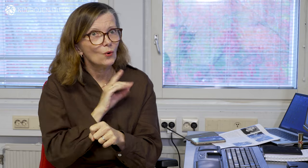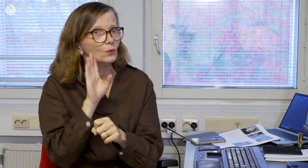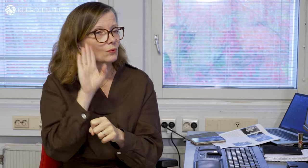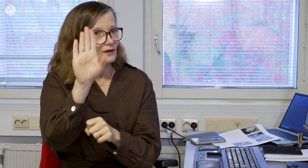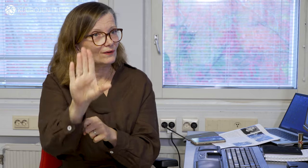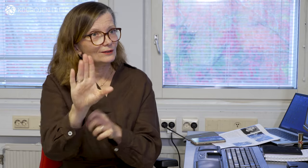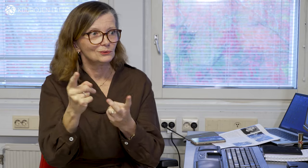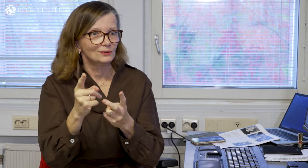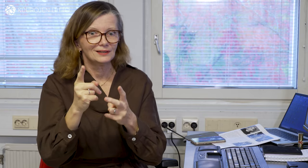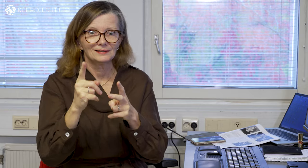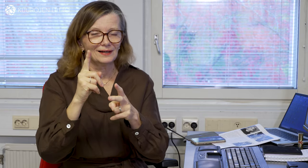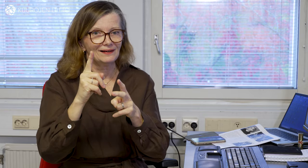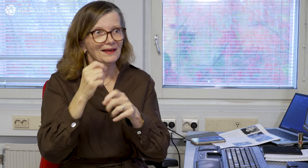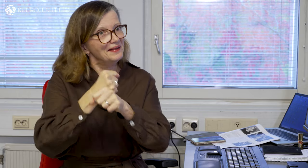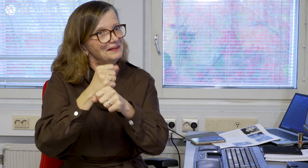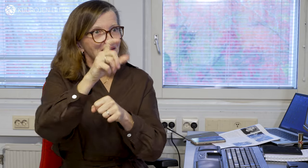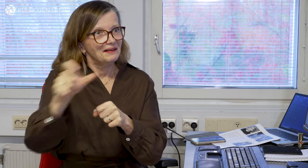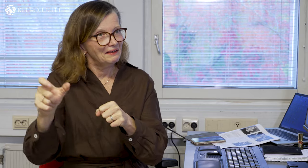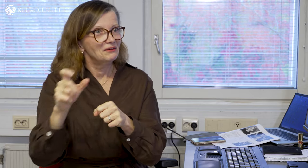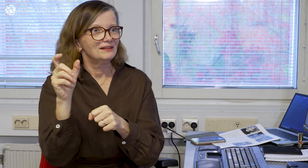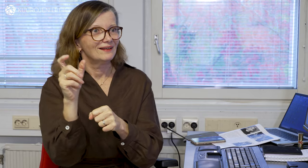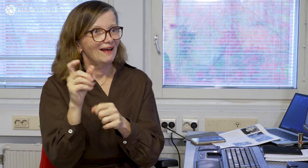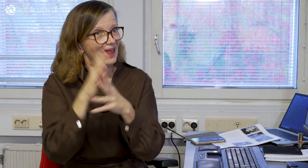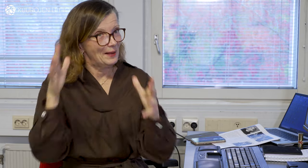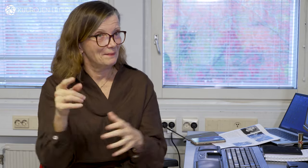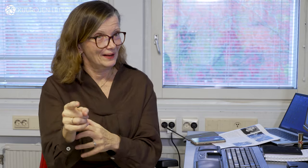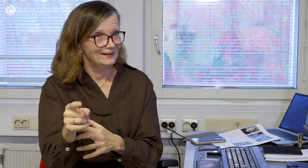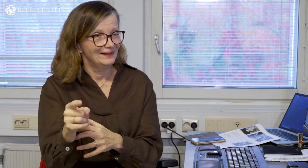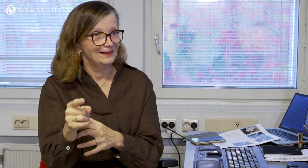Voi olla, että tulevaisuudessa tekijöitä on paljon enemmän.